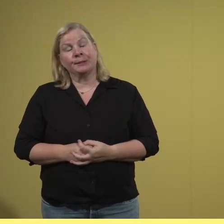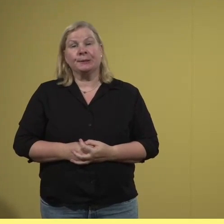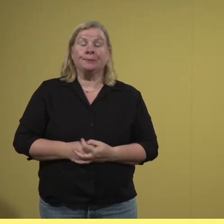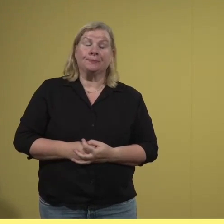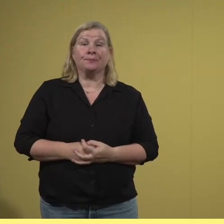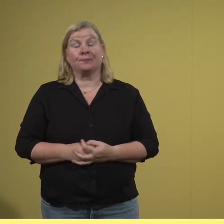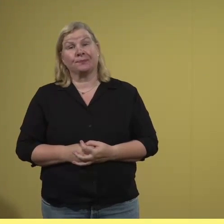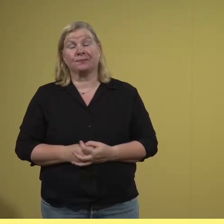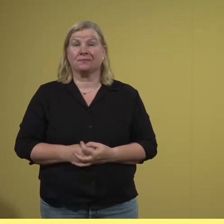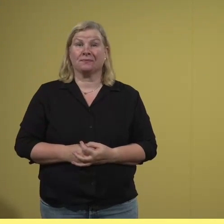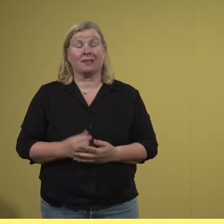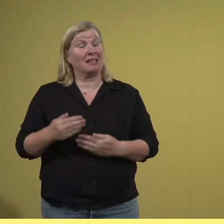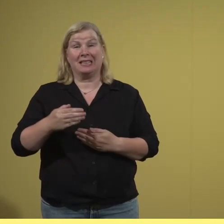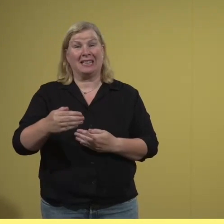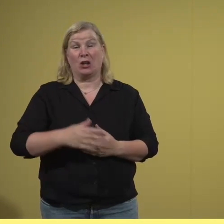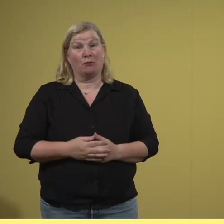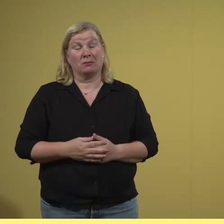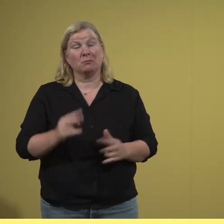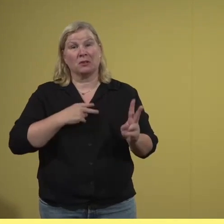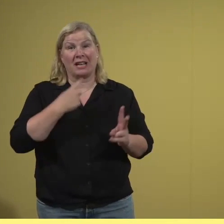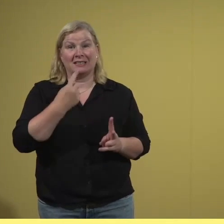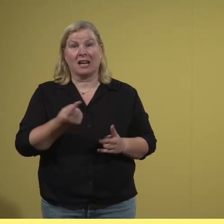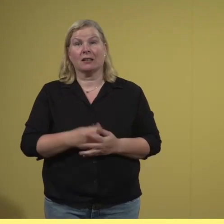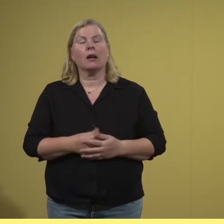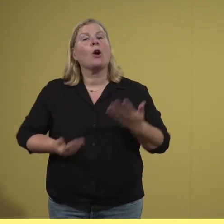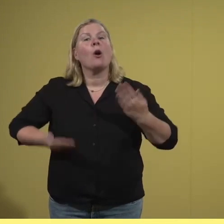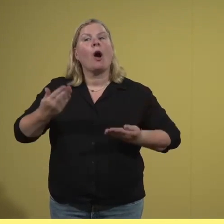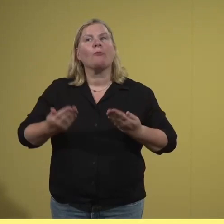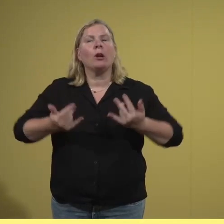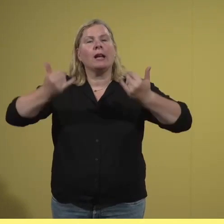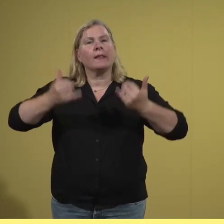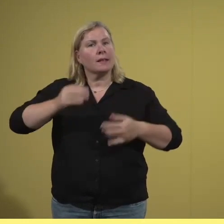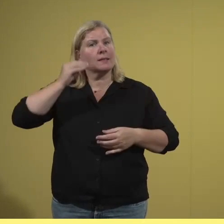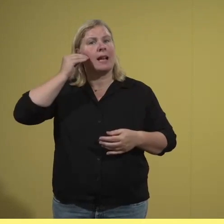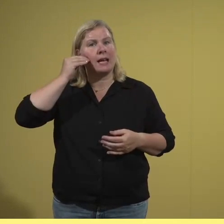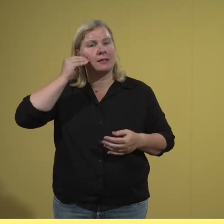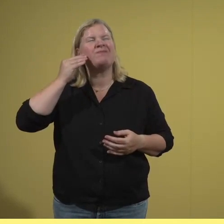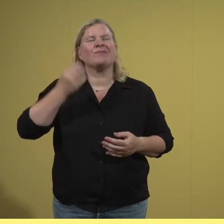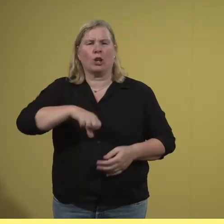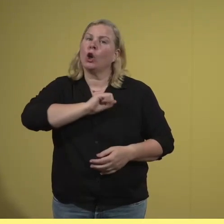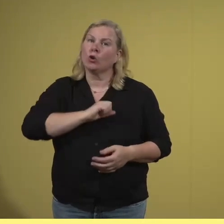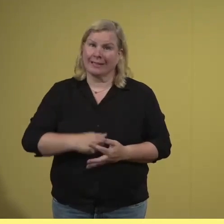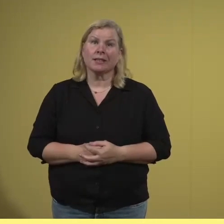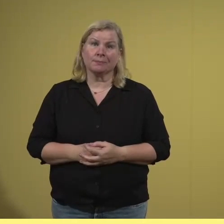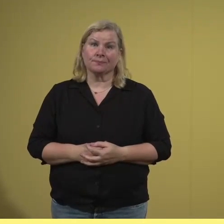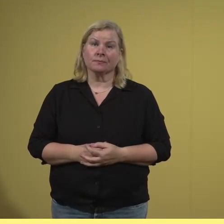Na ja, also nicht so oft. Ich gebe es ehrlich zu. Obwohl, ich lerne gerade dazu, dass es wert ist,